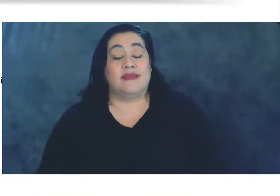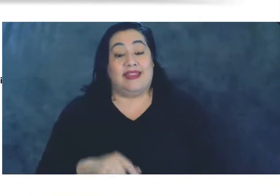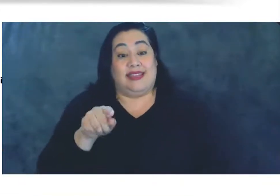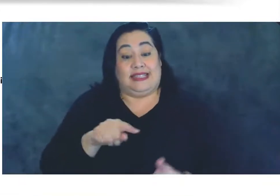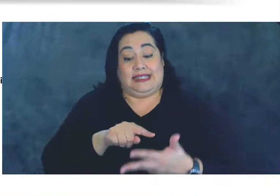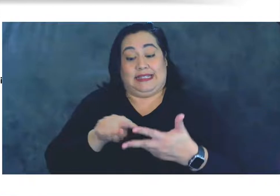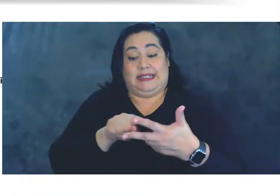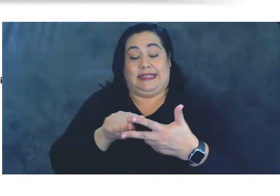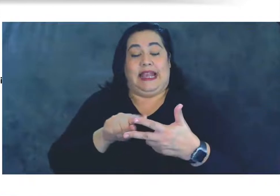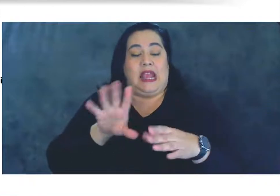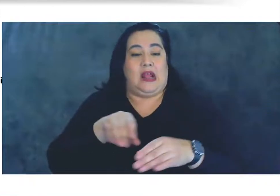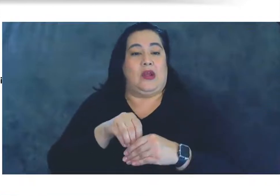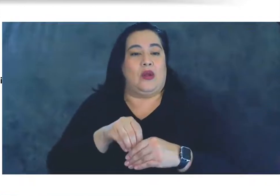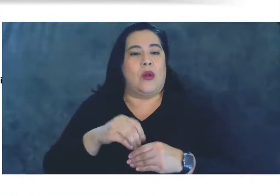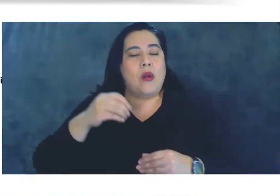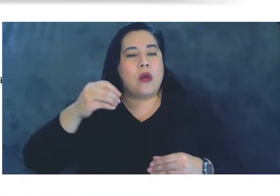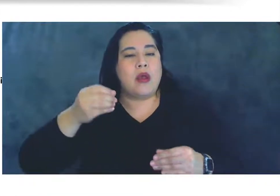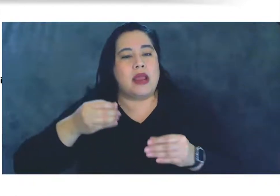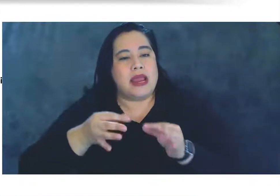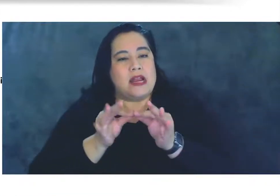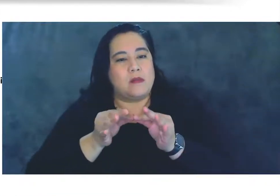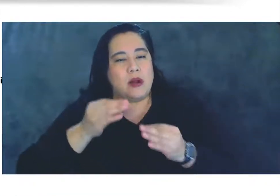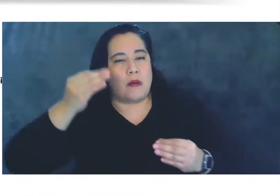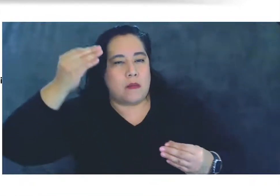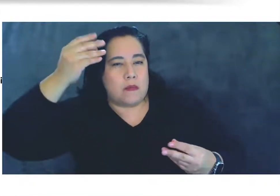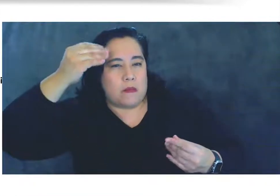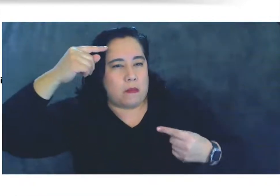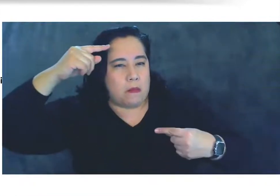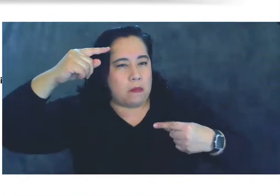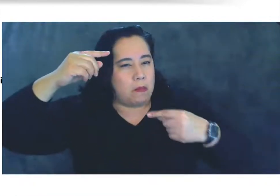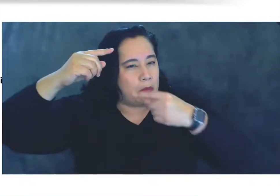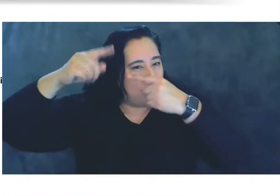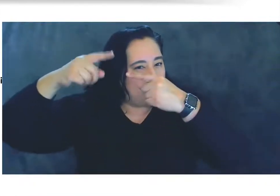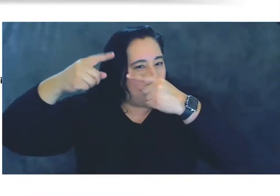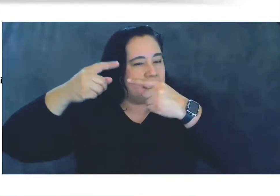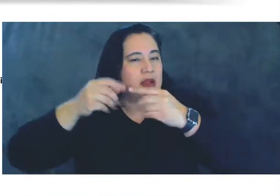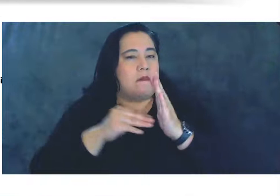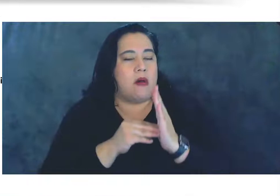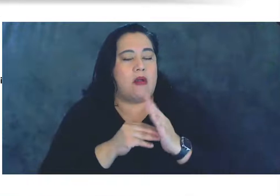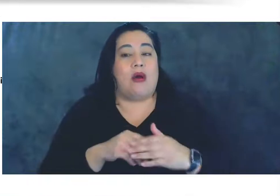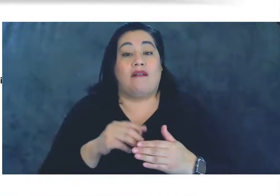Este tema incluye los modelos de proceso de ... interpretación la filosofía detrás nuestro trabajo.